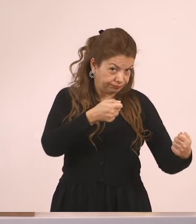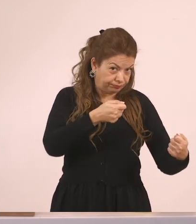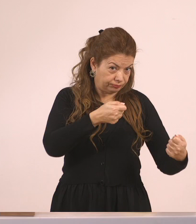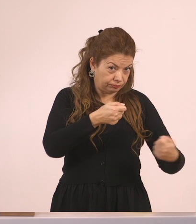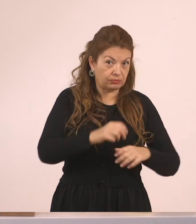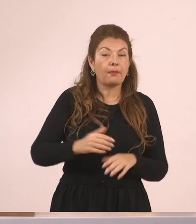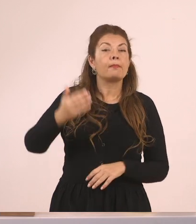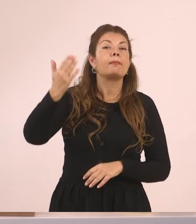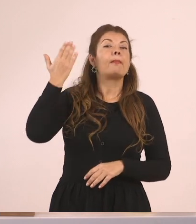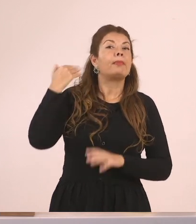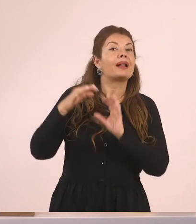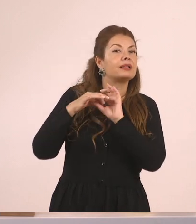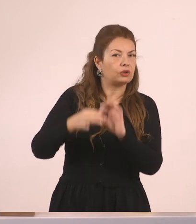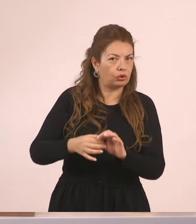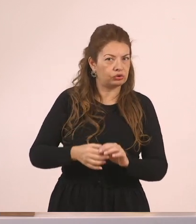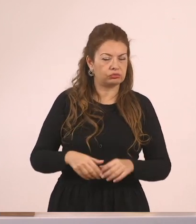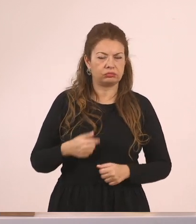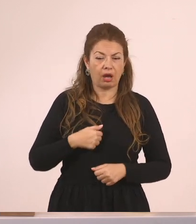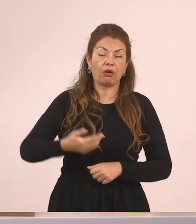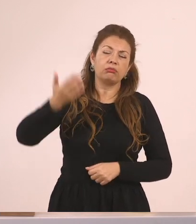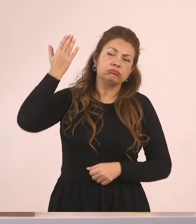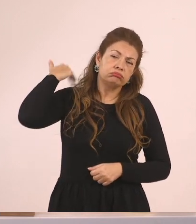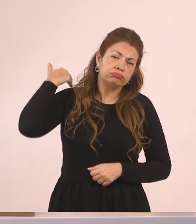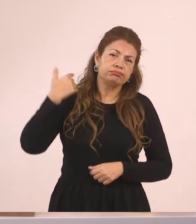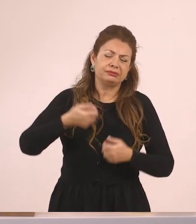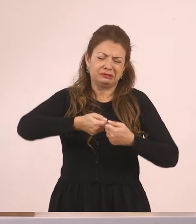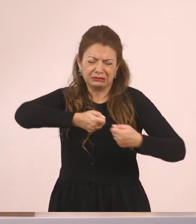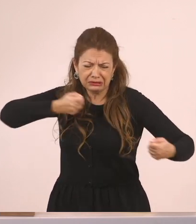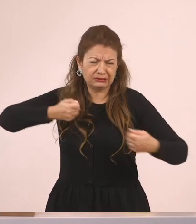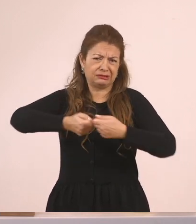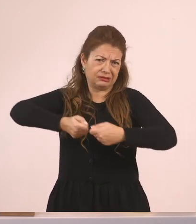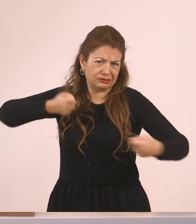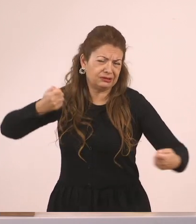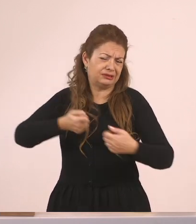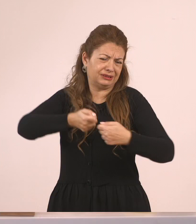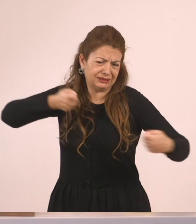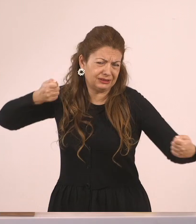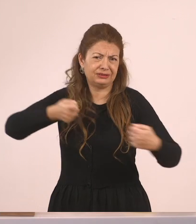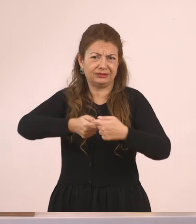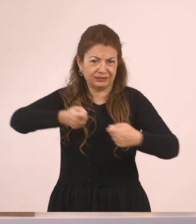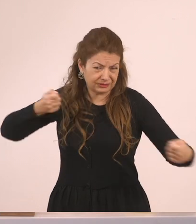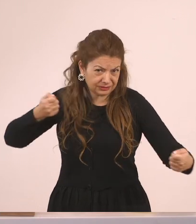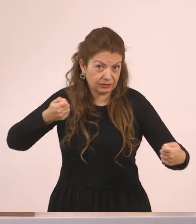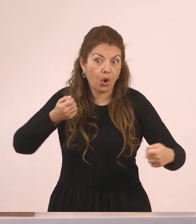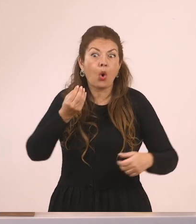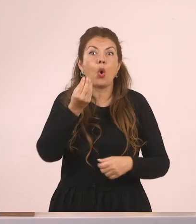Παρατατικός: συνέχεια τέντωνα. Με ω.